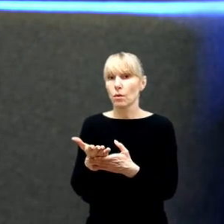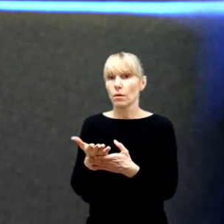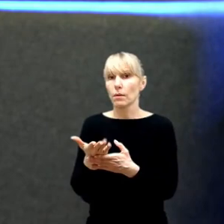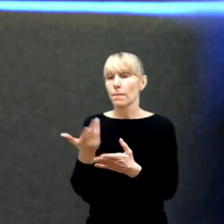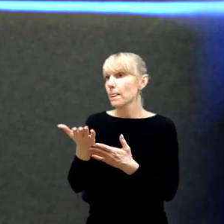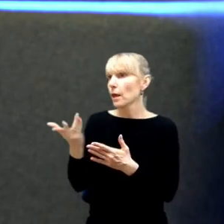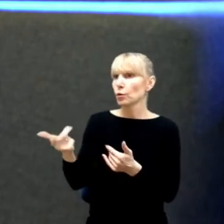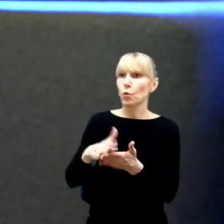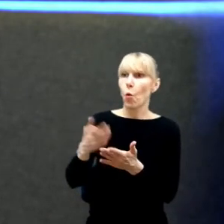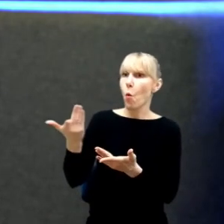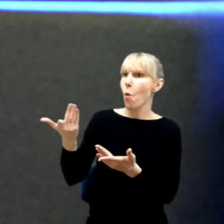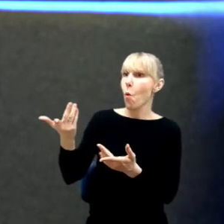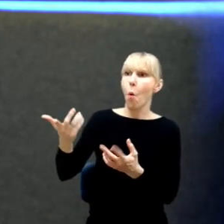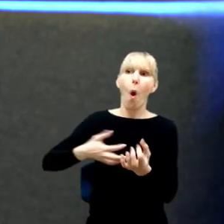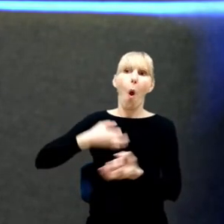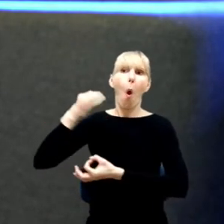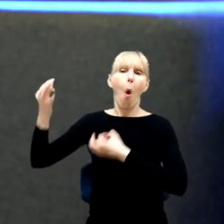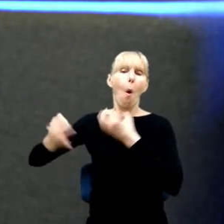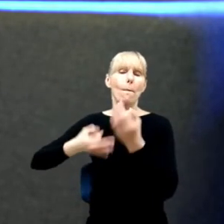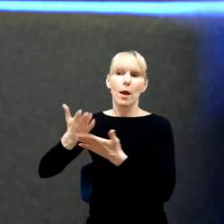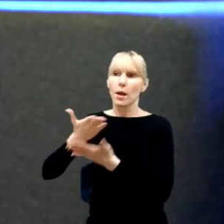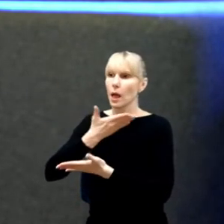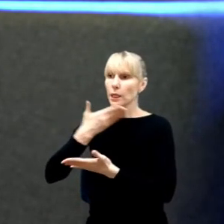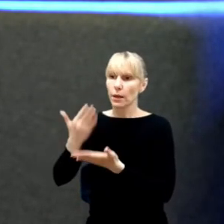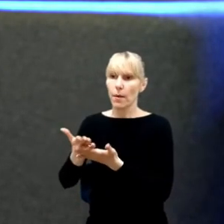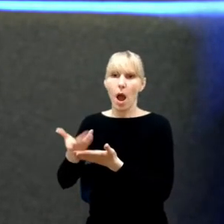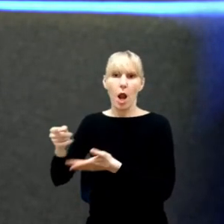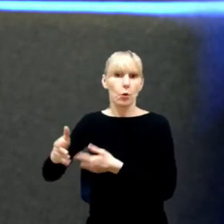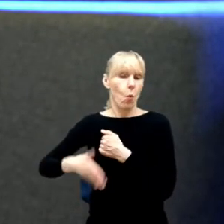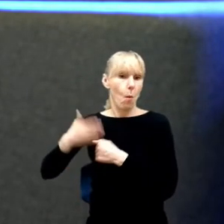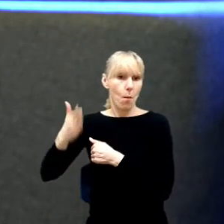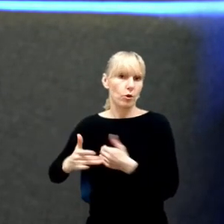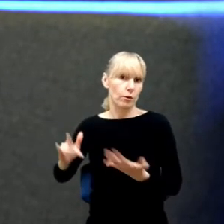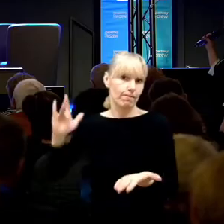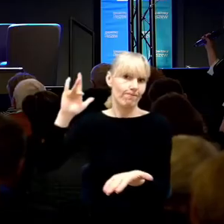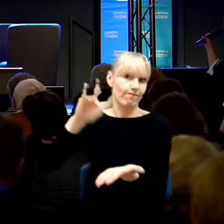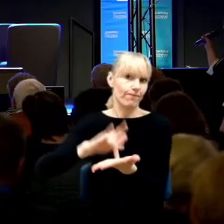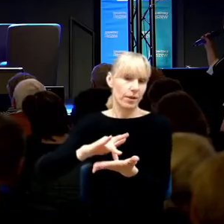proszę Państwa, te dwa, trzy razy w roku do tej opery, jeśli tak bardzo lubicie,